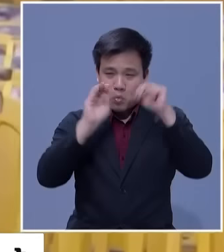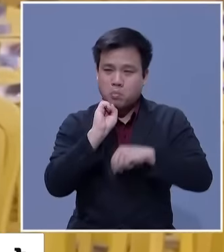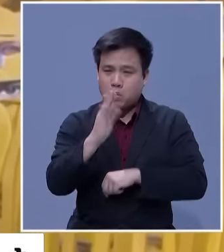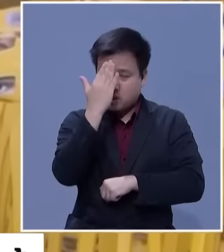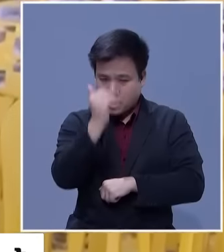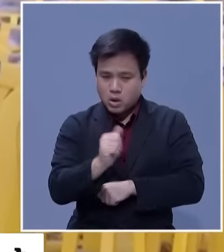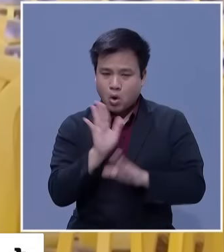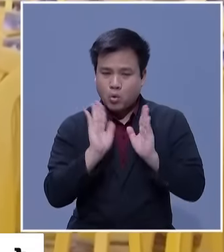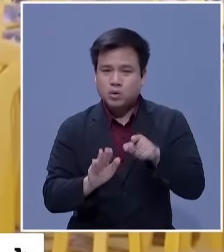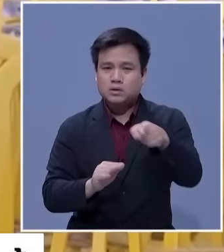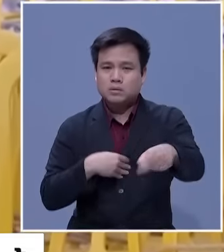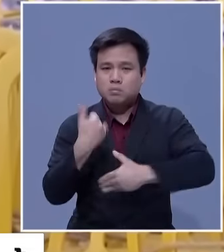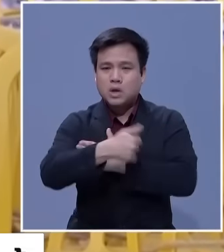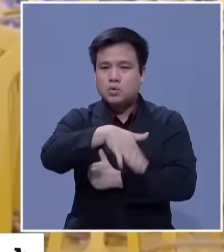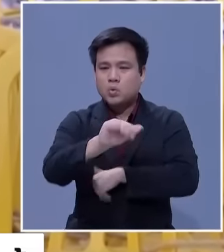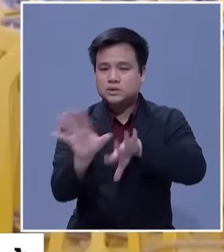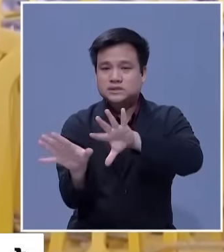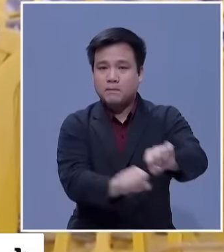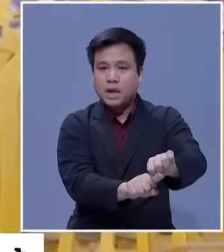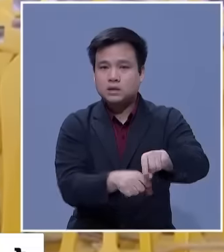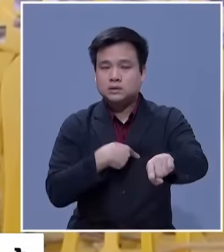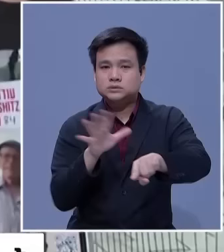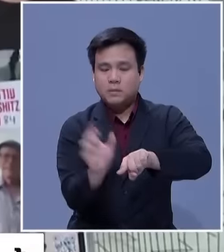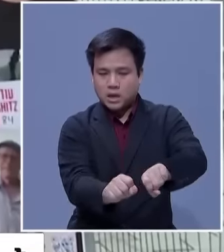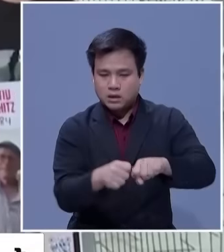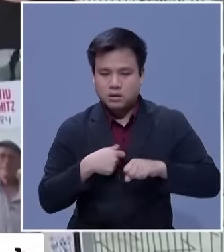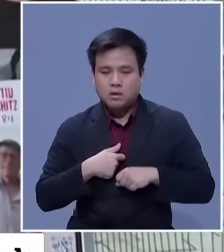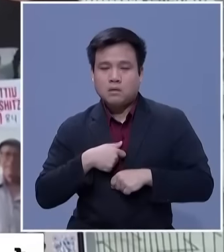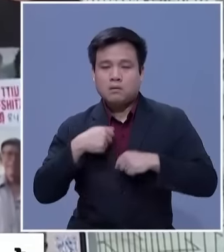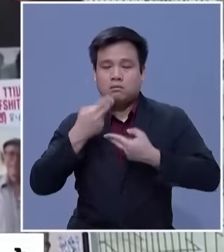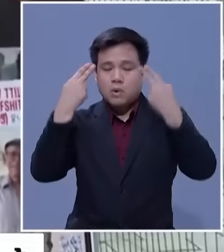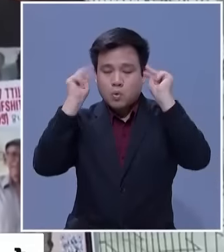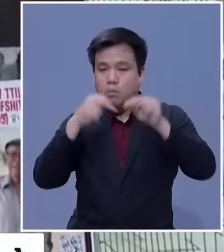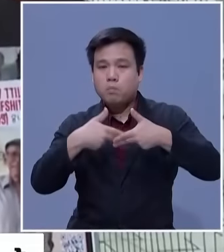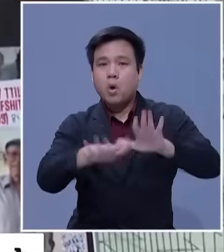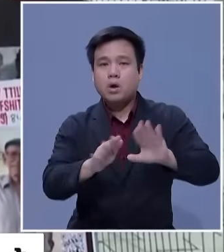อยู่ในการควบคุมตัวหรือบรรดาตัวประกันของ กลุ่มฮามาสและมีการประกาศนัดชุมนุมใหญ่ใน